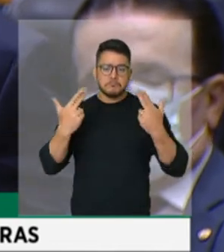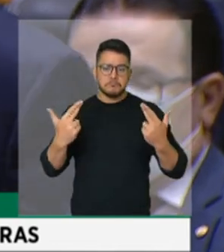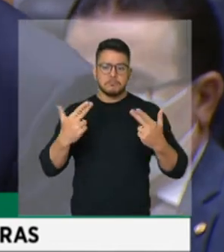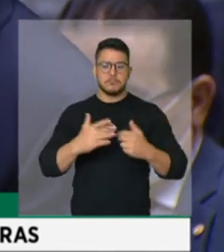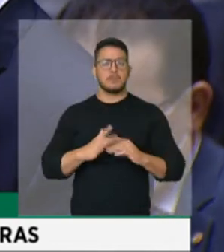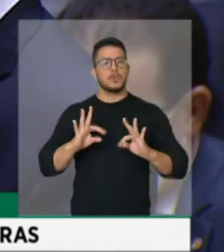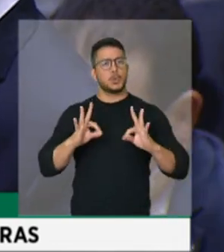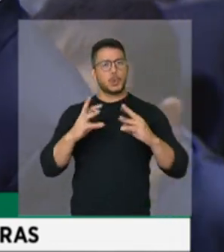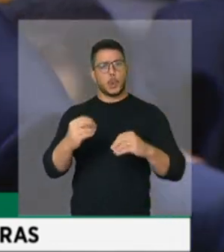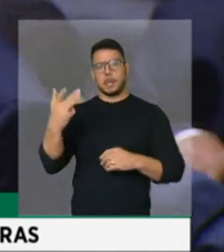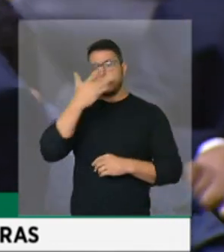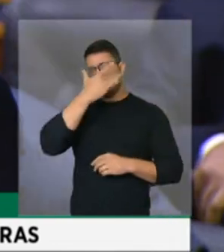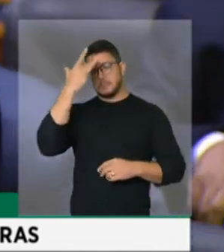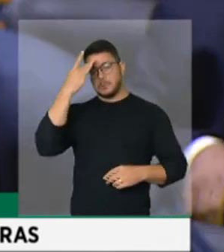E DEPUTADAS DA BAHIA QUE ME CONHECEM. SÃO 26 ANOS DE VIDA